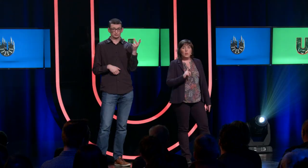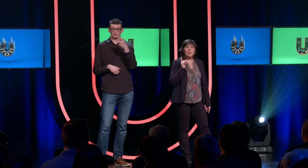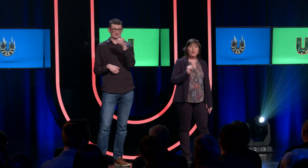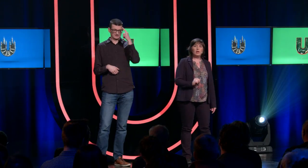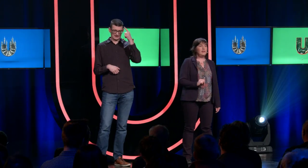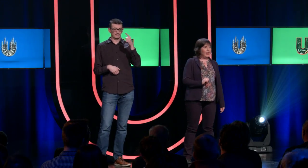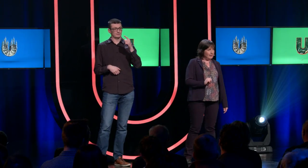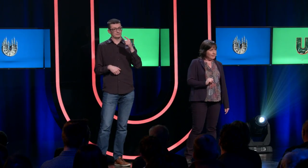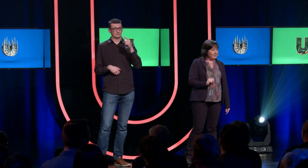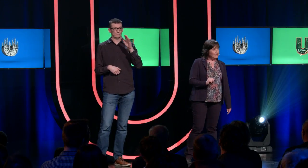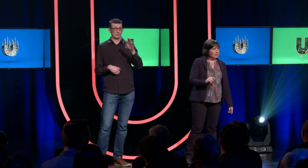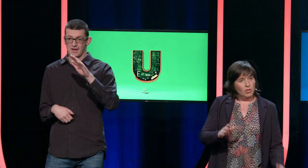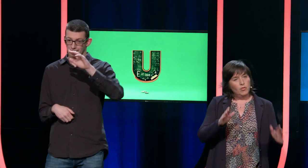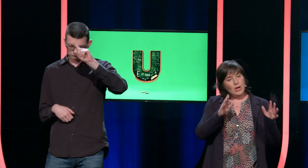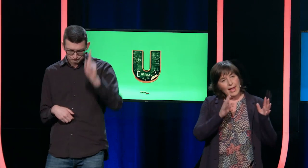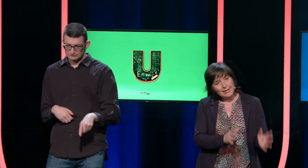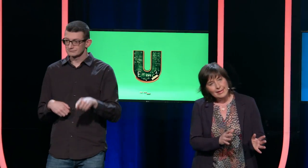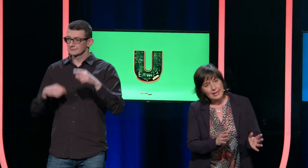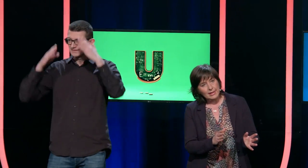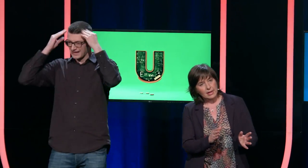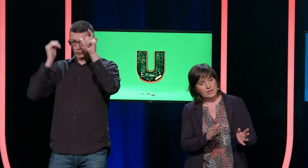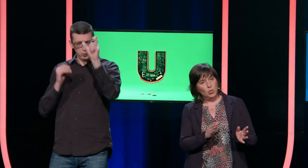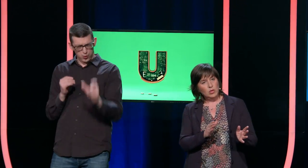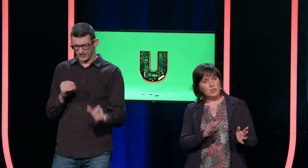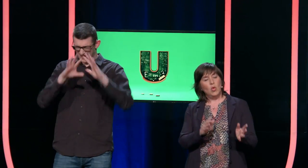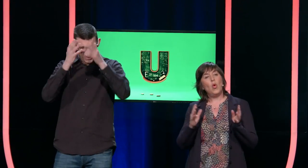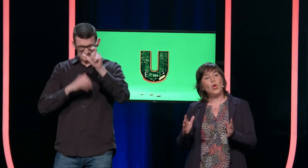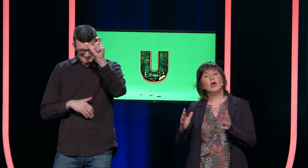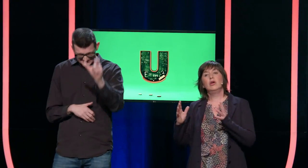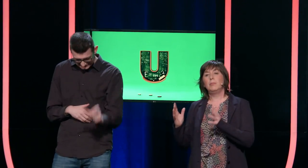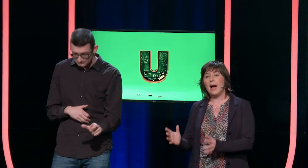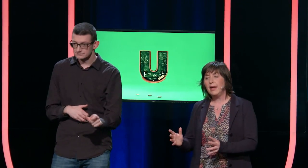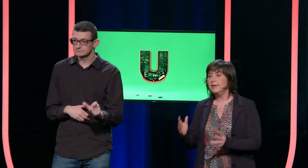Wie denkt dat er voor elk Nederlands woord een gebaar is